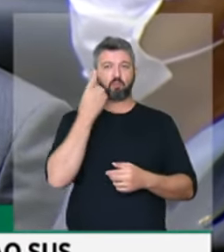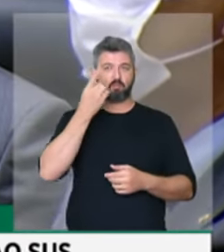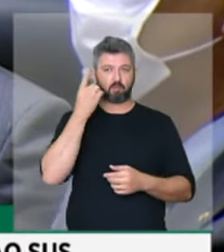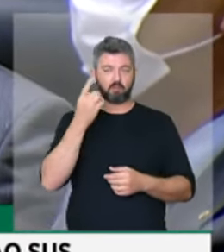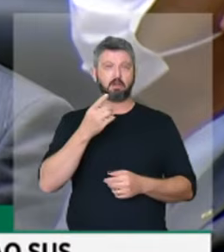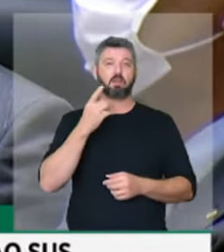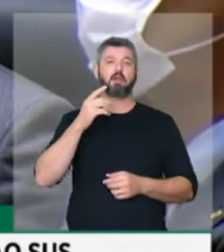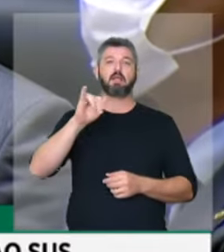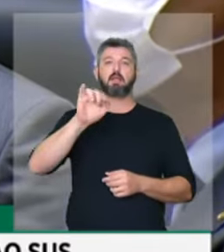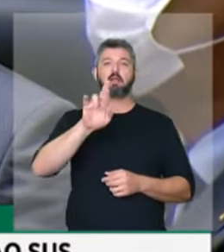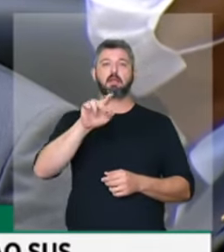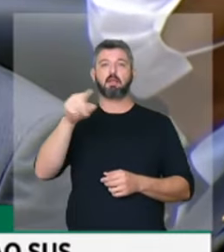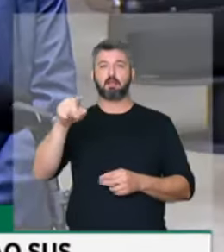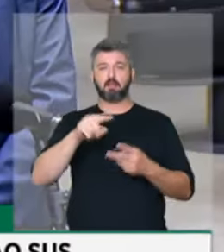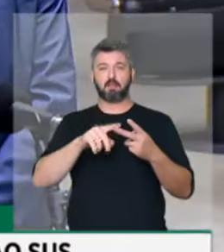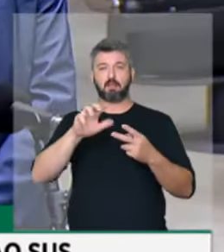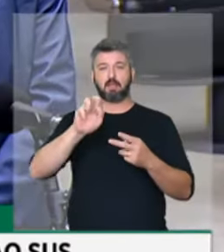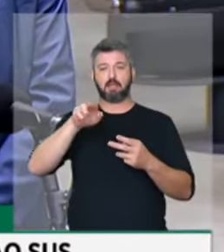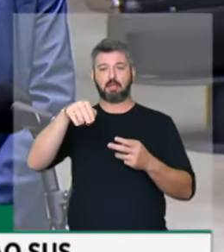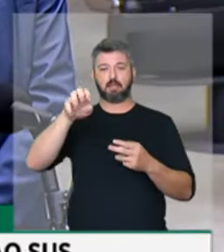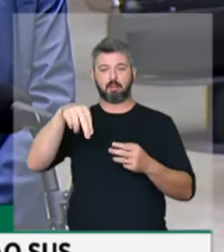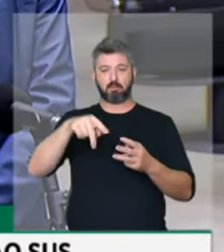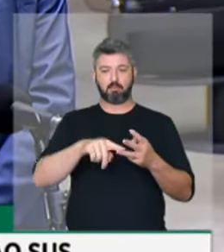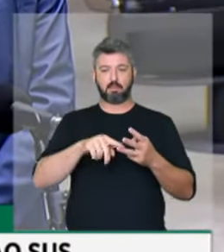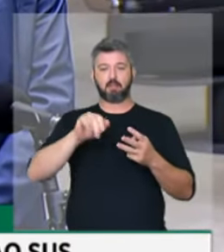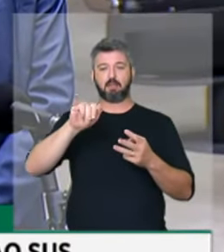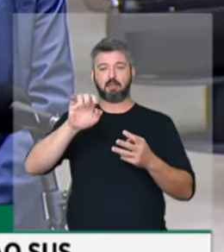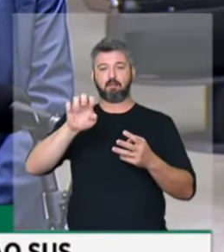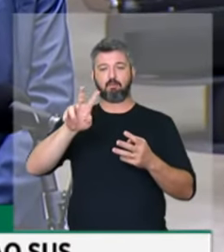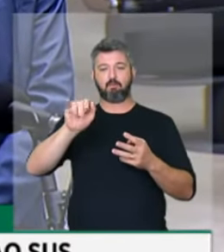CÁRMEN, EVAIR, AO PADILHA, AO SOLLA, NÓS VIVEMOS O MOMENTO MAIS GRAVE DA HISTÓRIA DO NOSSO PAÍS. E A POPULAÇÃO